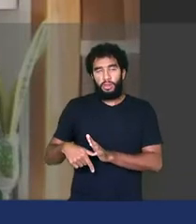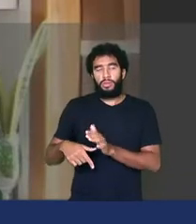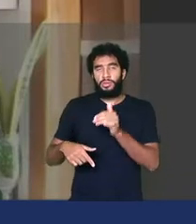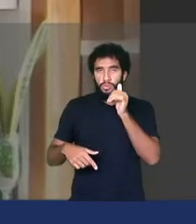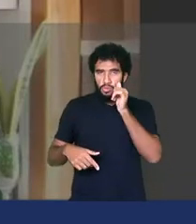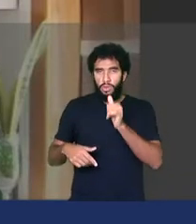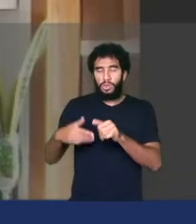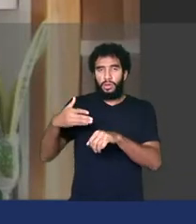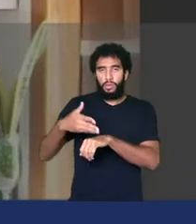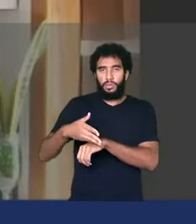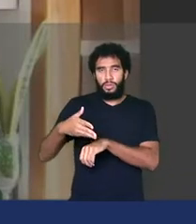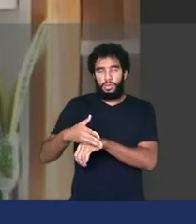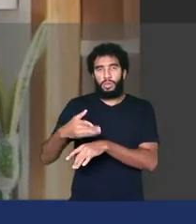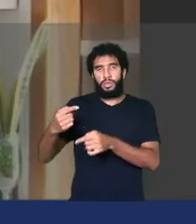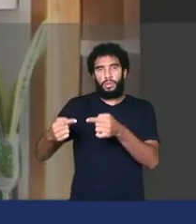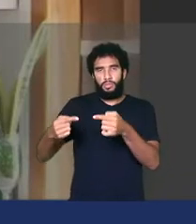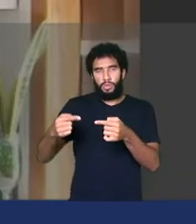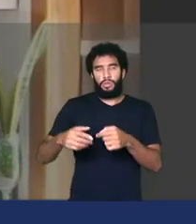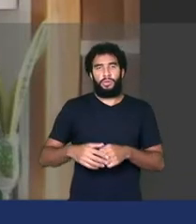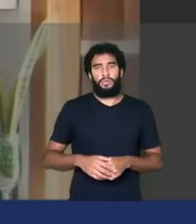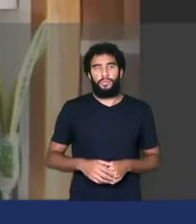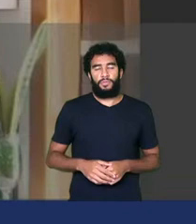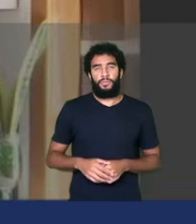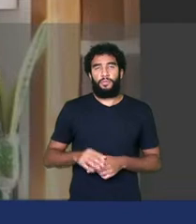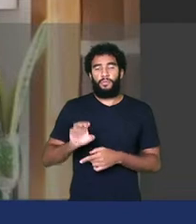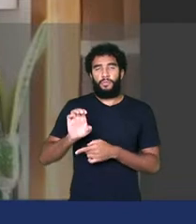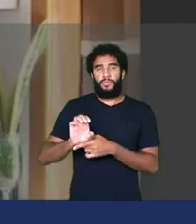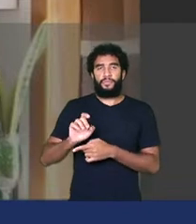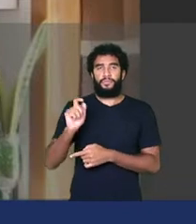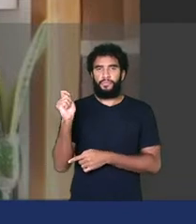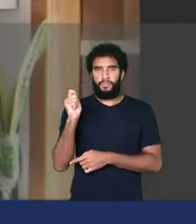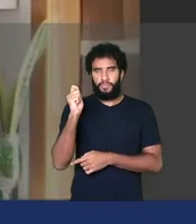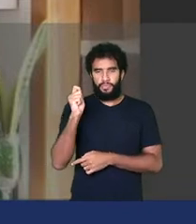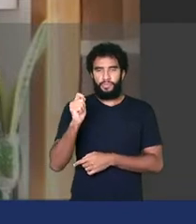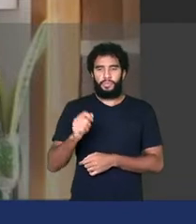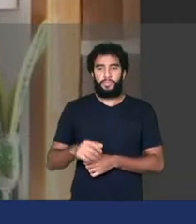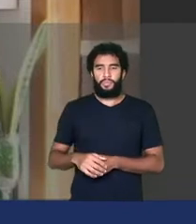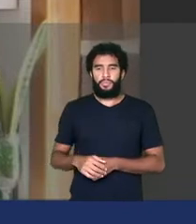SENTIDO DE NÚMEROS. NÓS TEMOS HOJE O BRASIL COMO UM